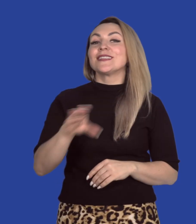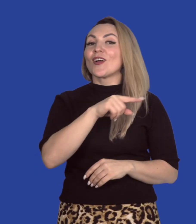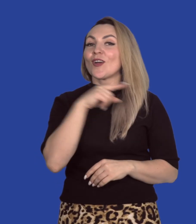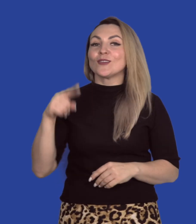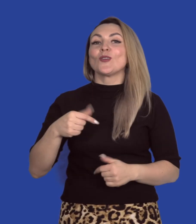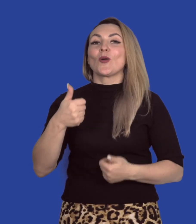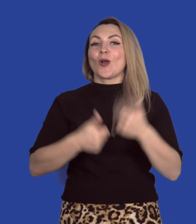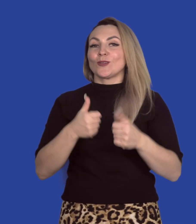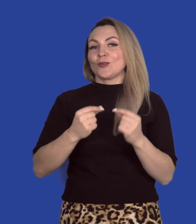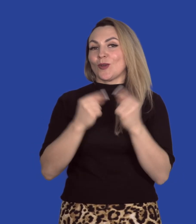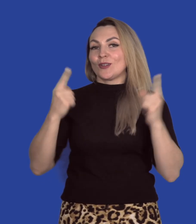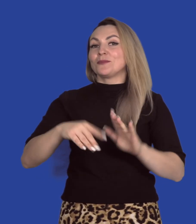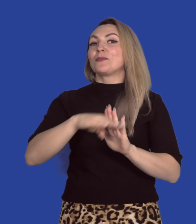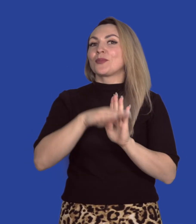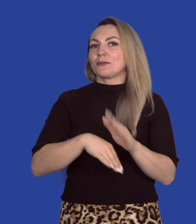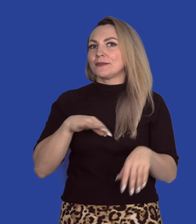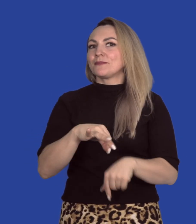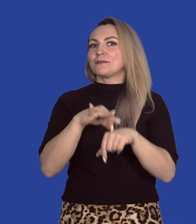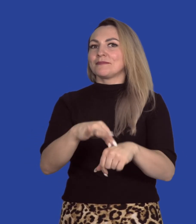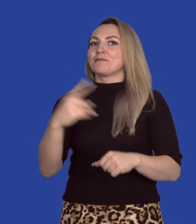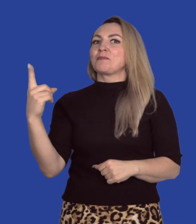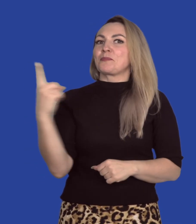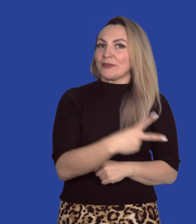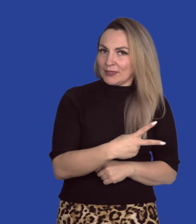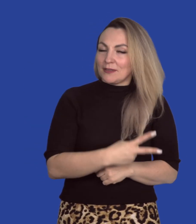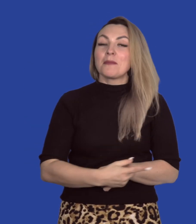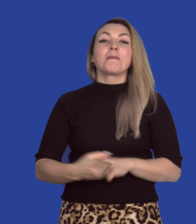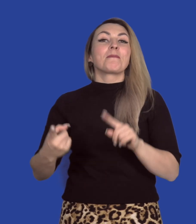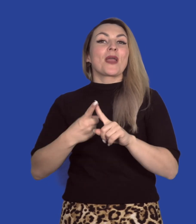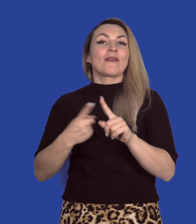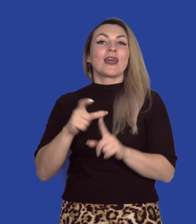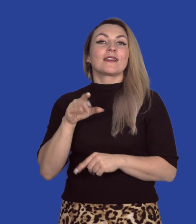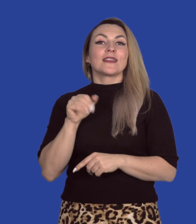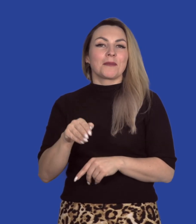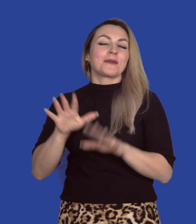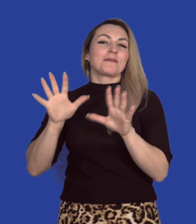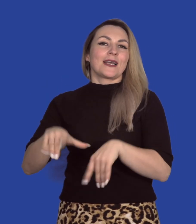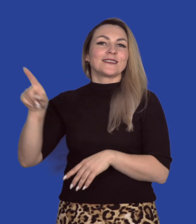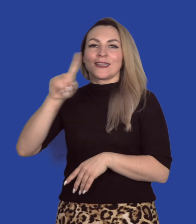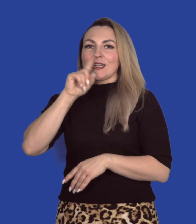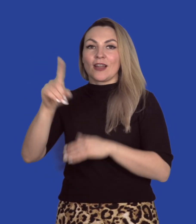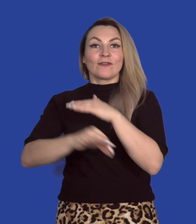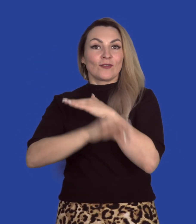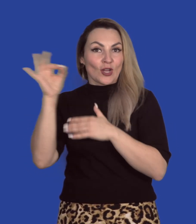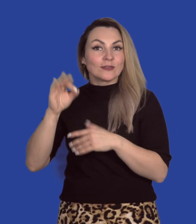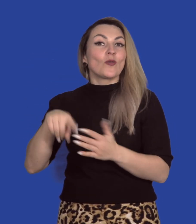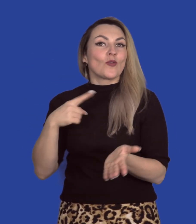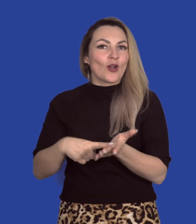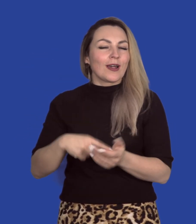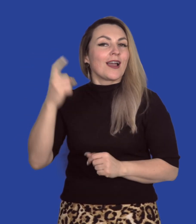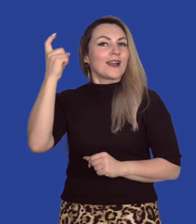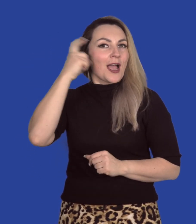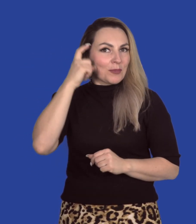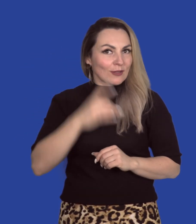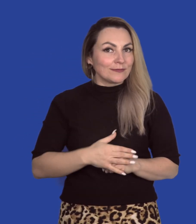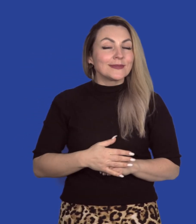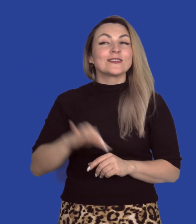5. Было проведено два этапа Всероссийского конкурса концертных программ. Первый этап прошел на Дальнем Востоке, в Хабаровске.